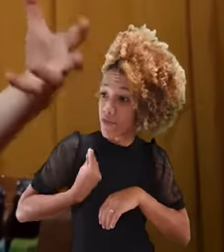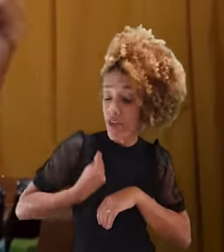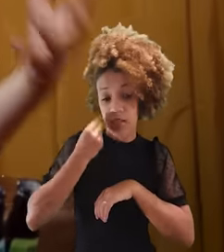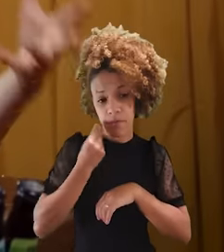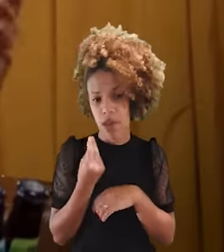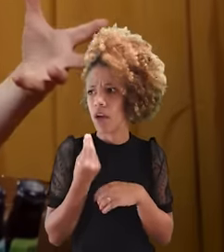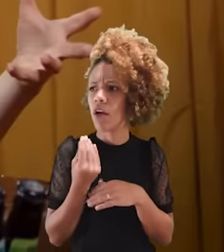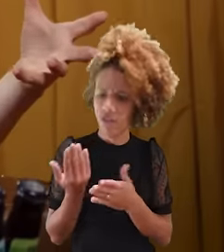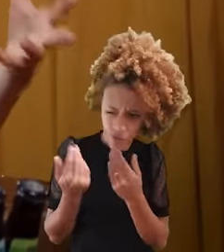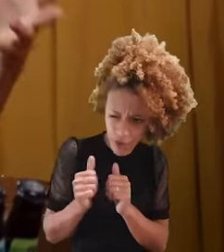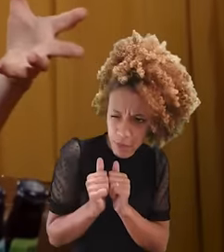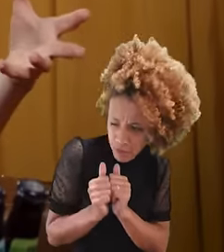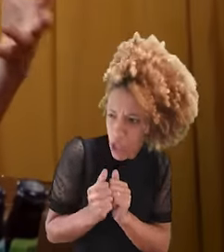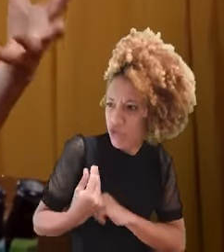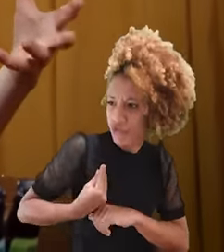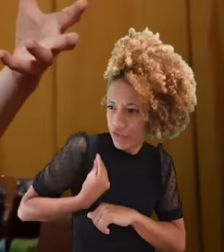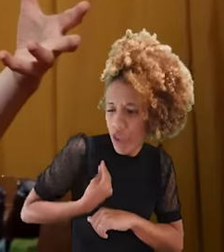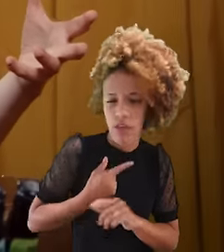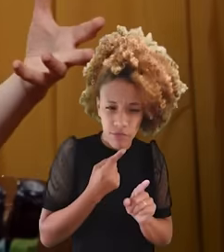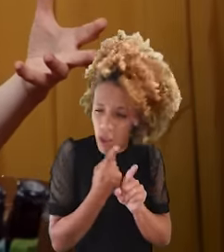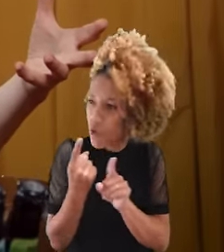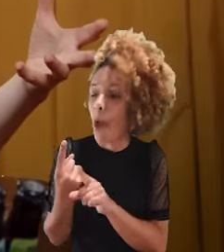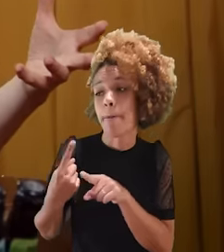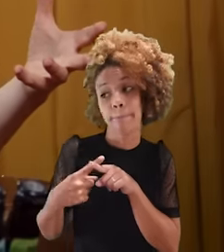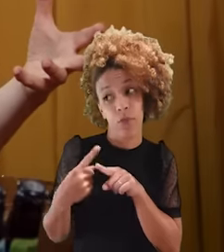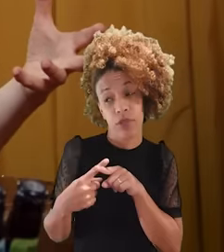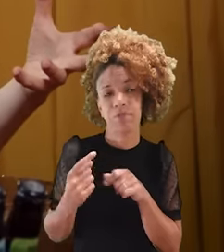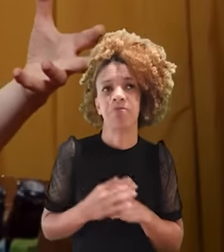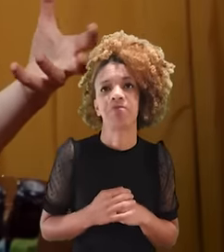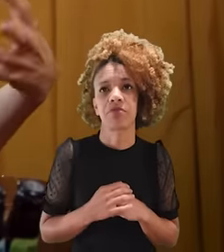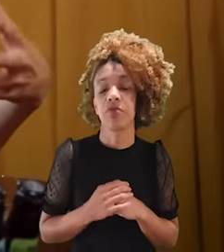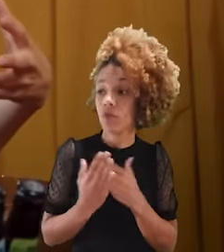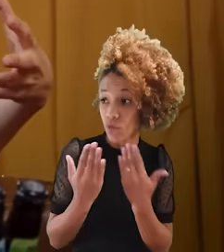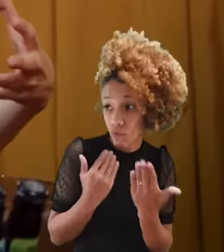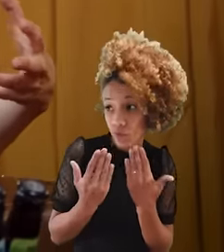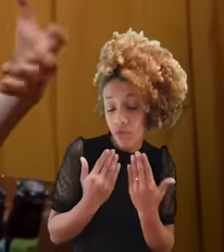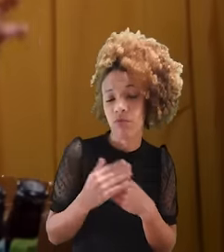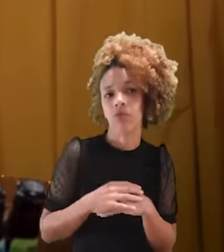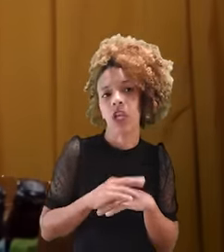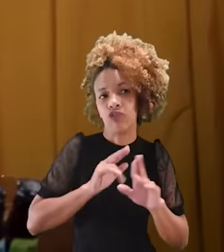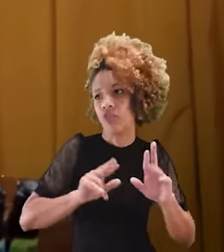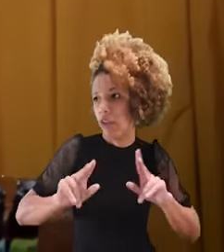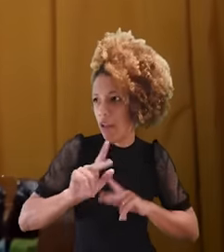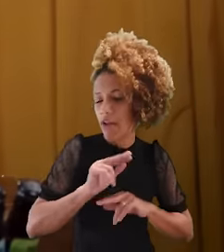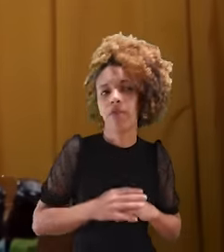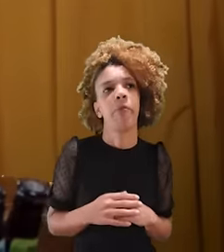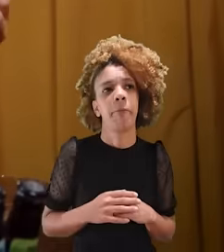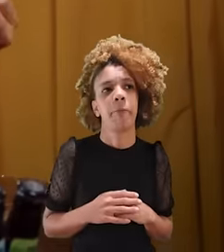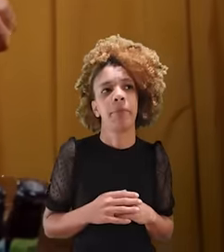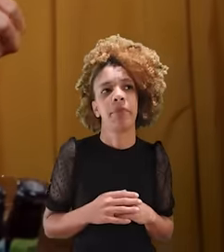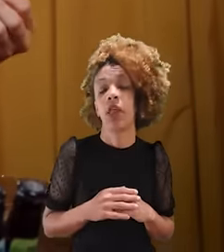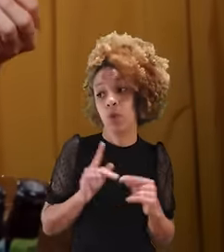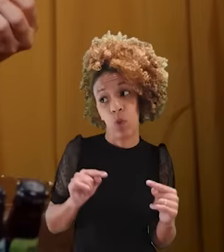vive vamos viver de verdade vamos se encontrar porque a a o diálogo divergente né no sentido de